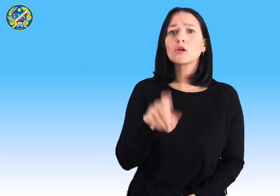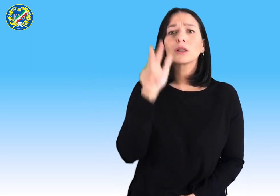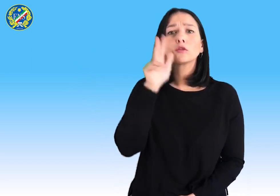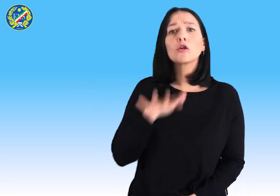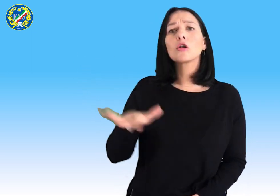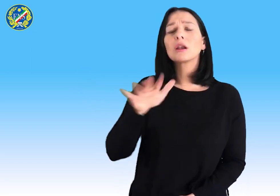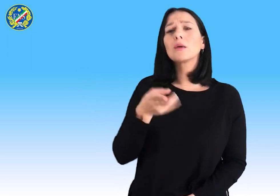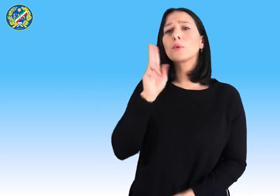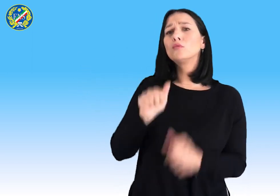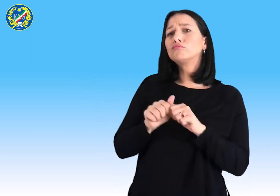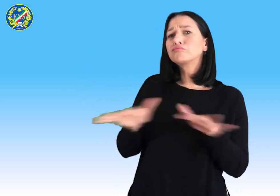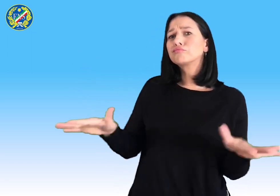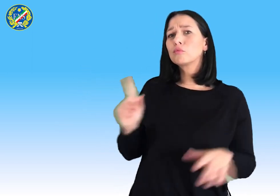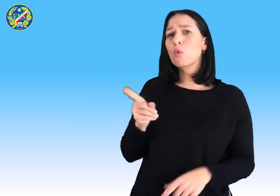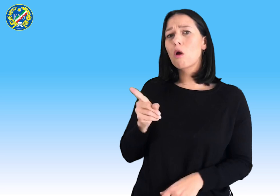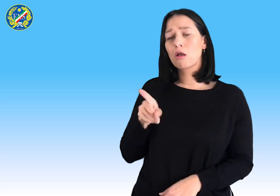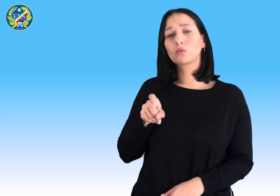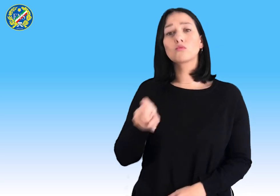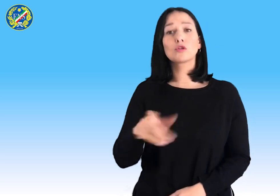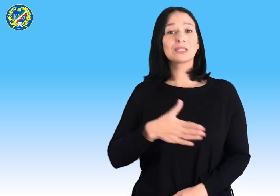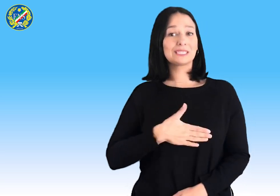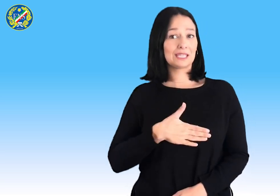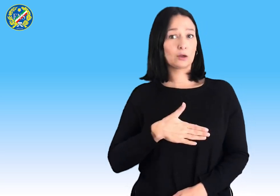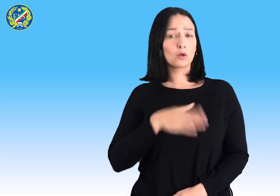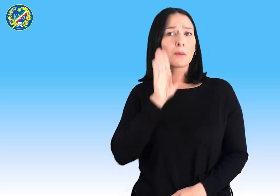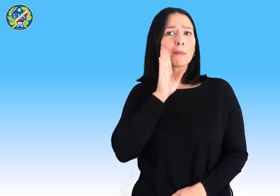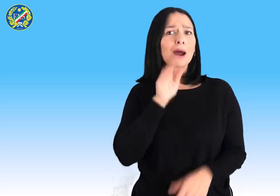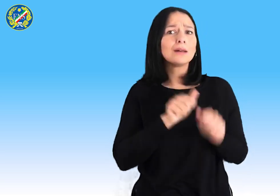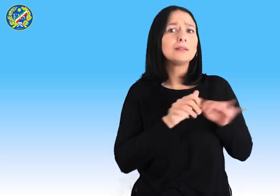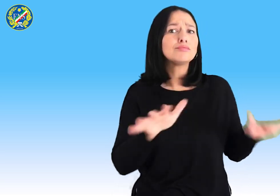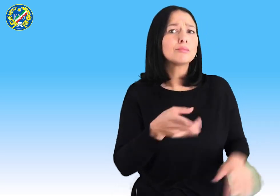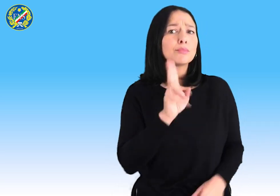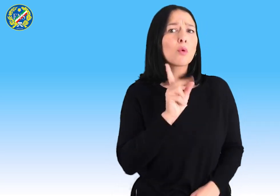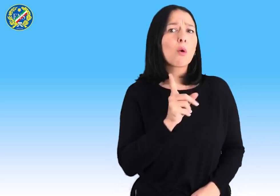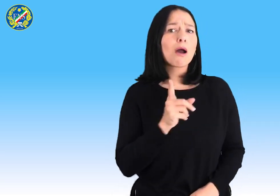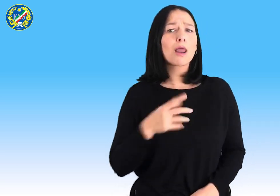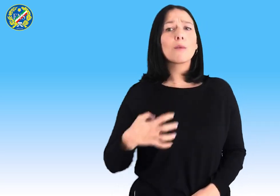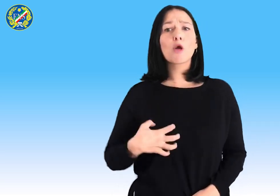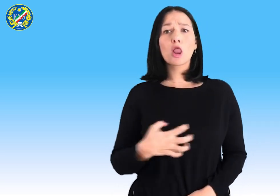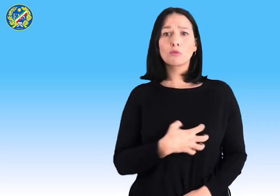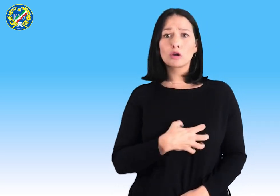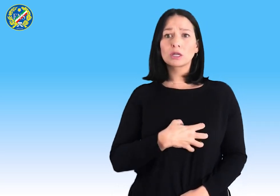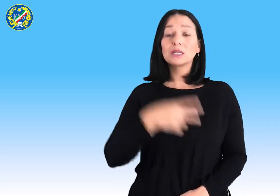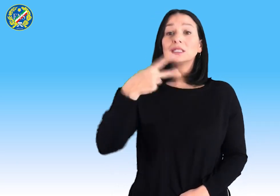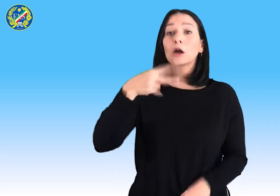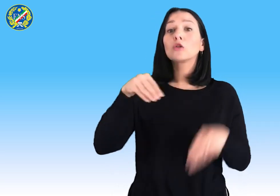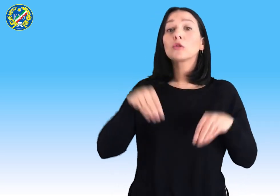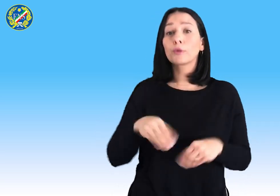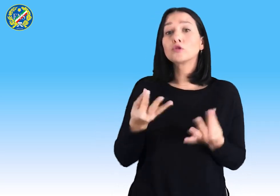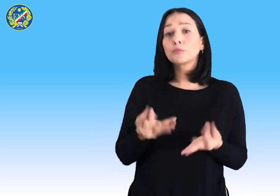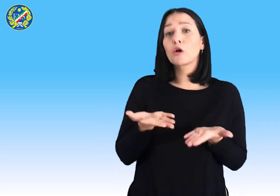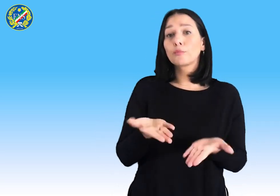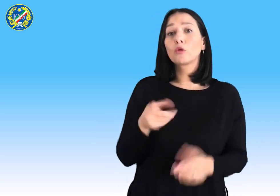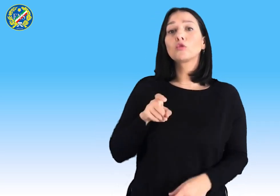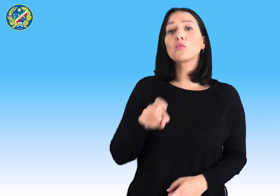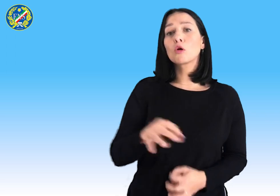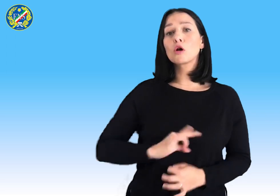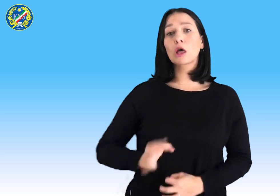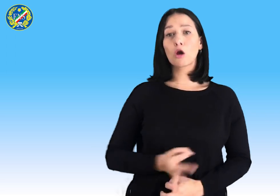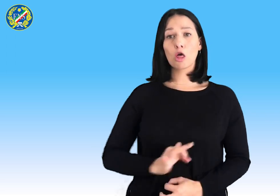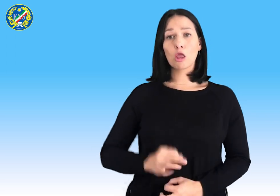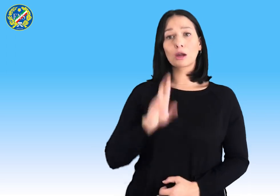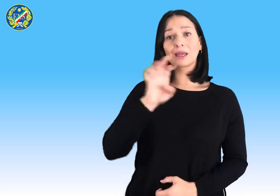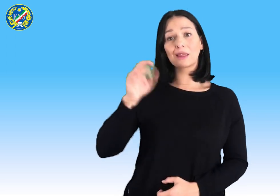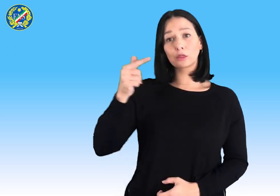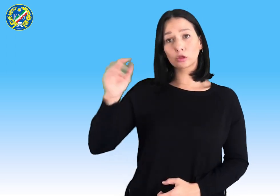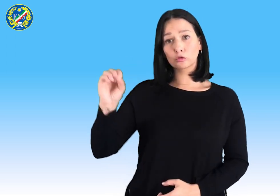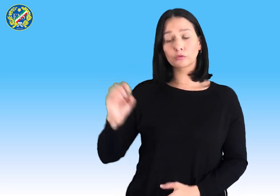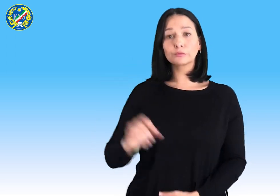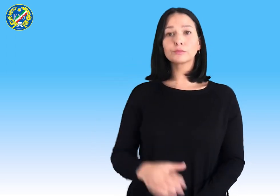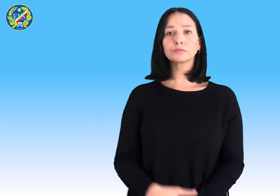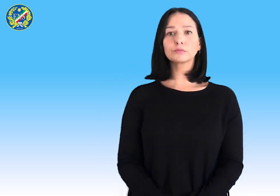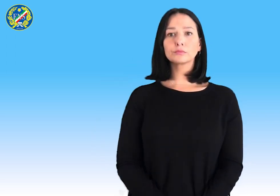dopo quello al seno per le donne e quello al polmone per gli uomini.